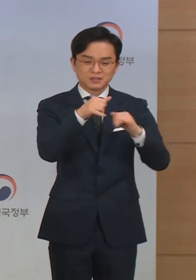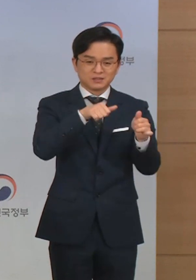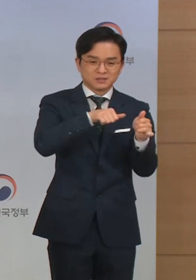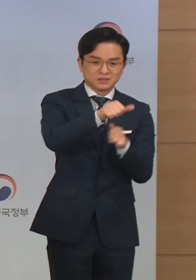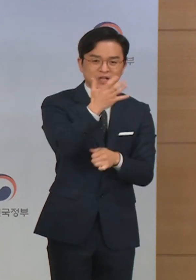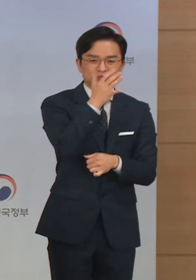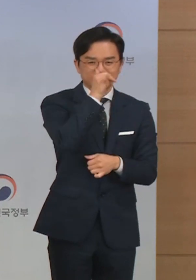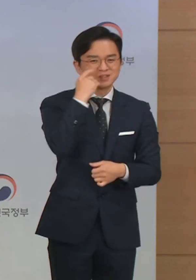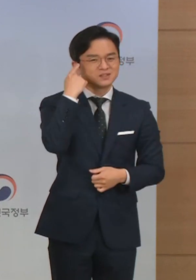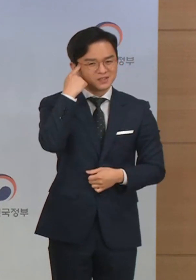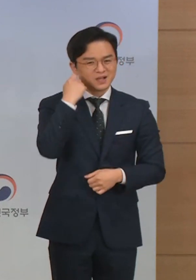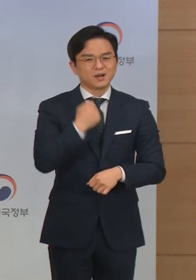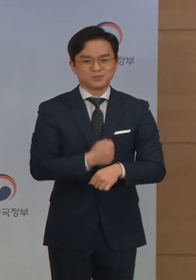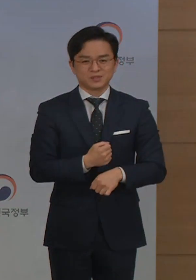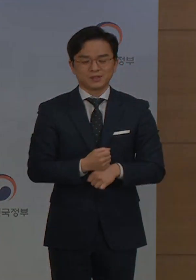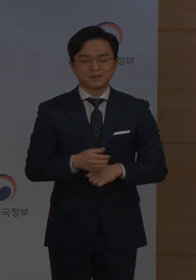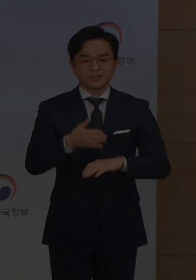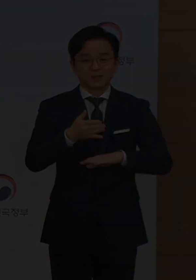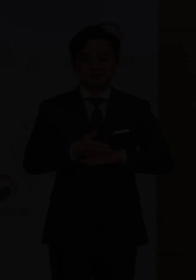감사합니다